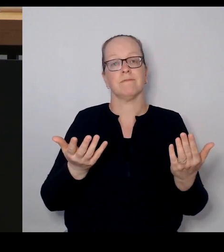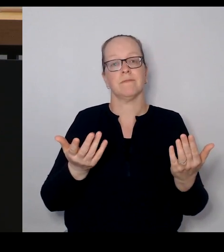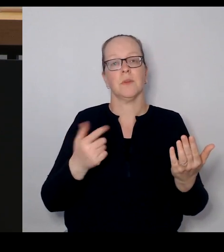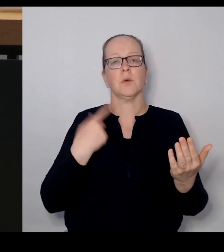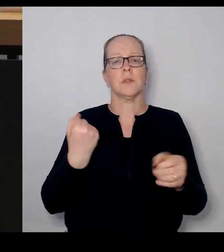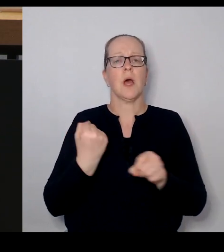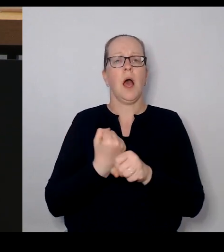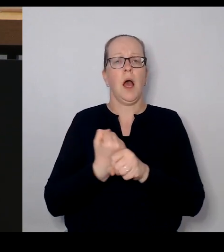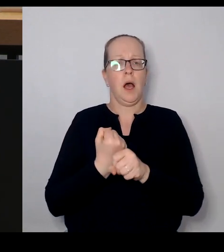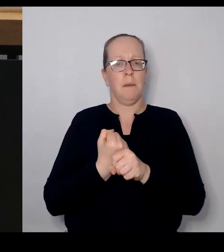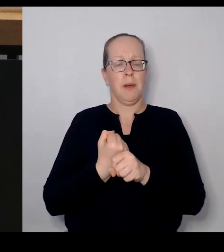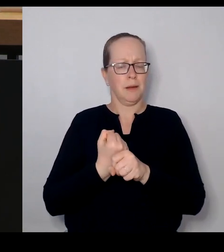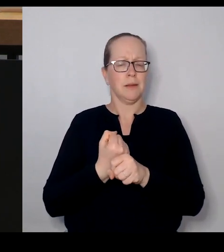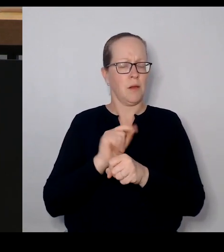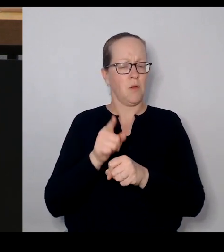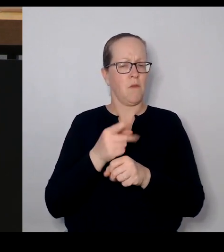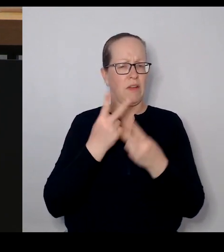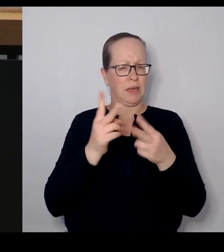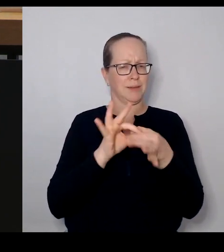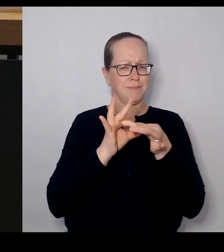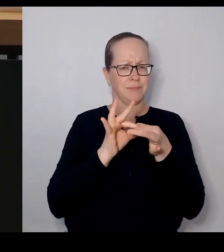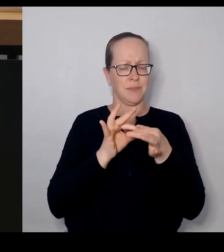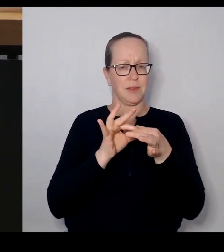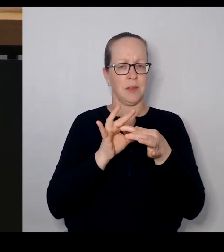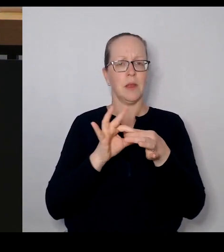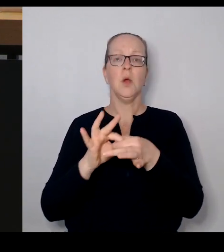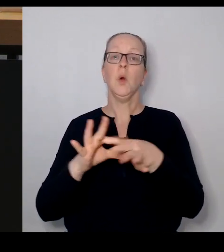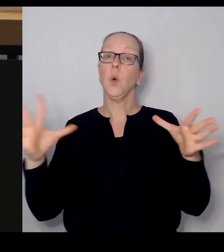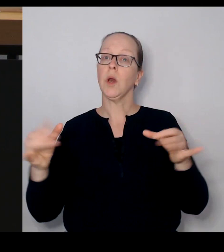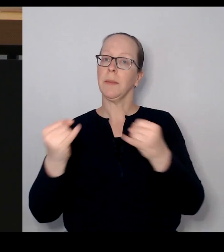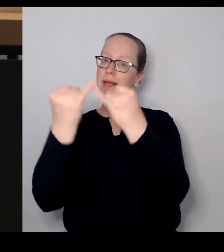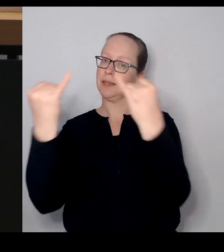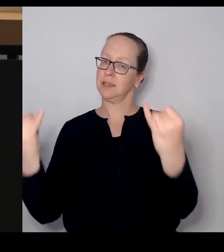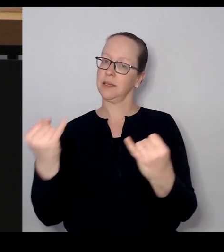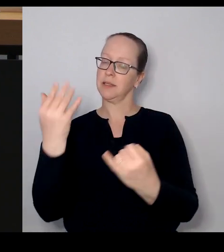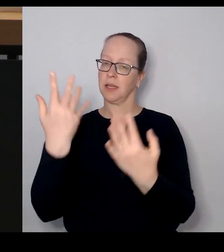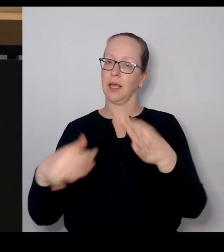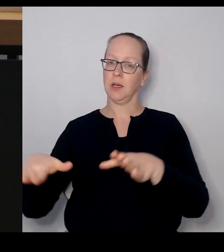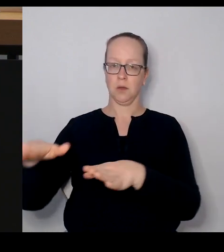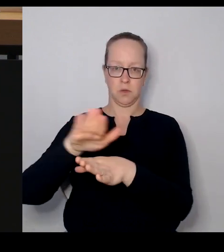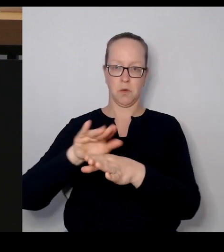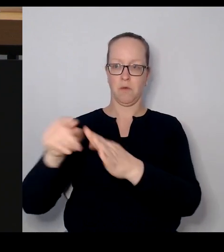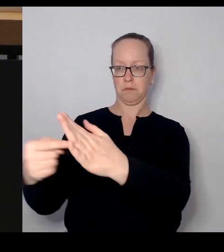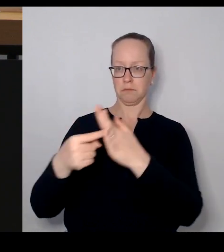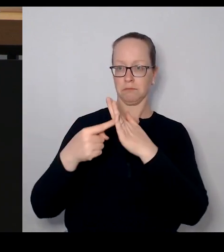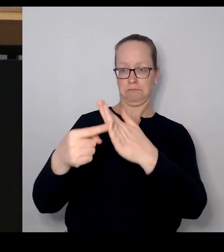werden, die Sie hier ja auch gerade noch mal kritisch angemerkt werden und die für uns natürlich auch Gegenstand der